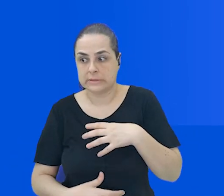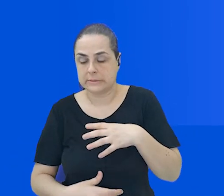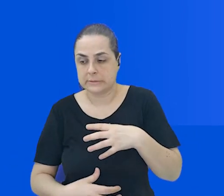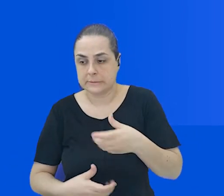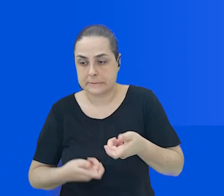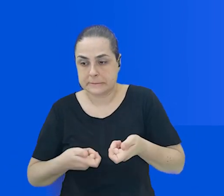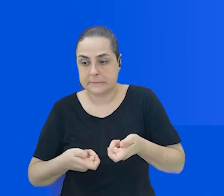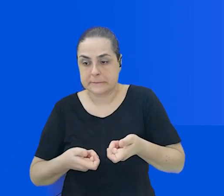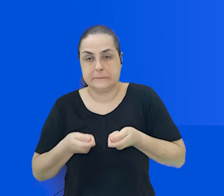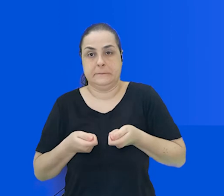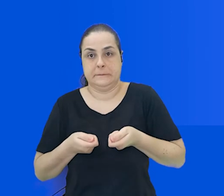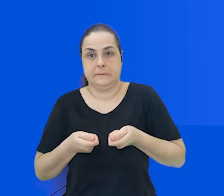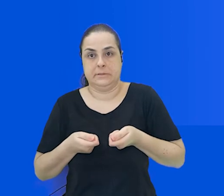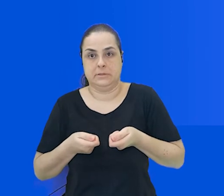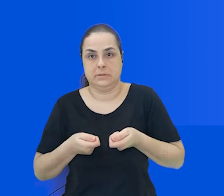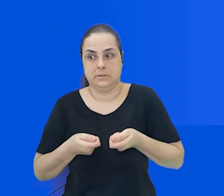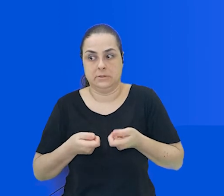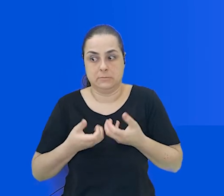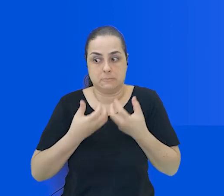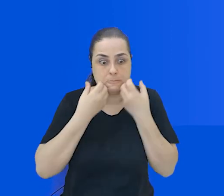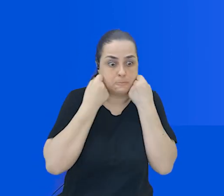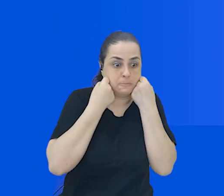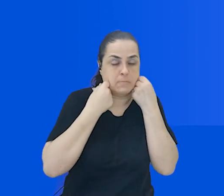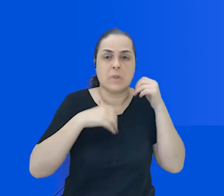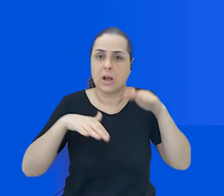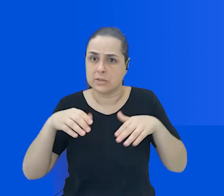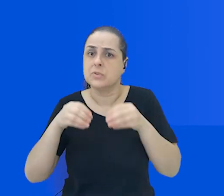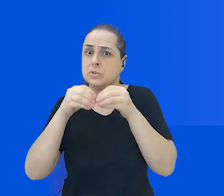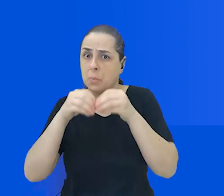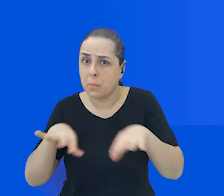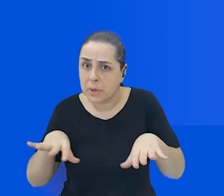muito dolorido e prejudicial e a gente não vai se dando conta.